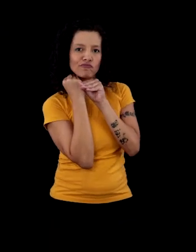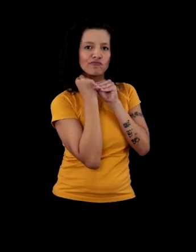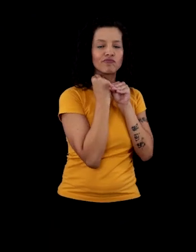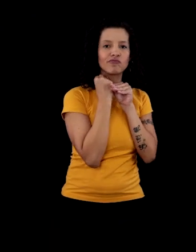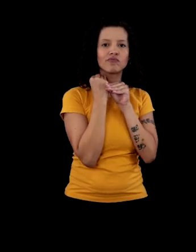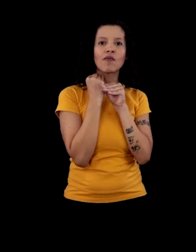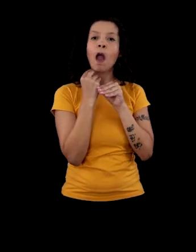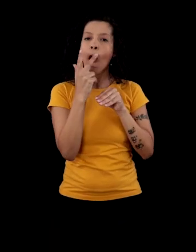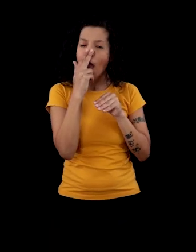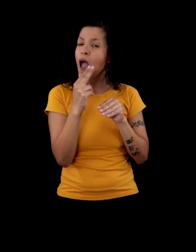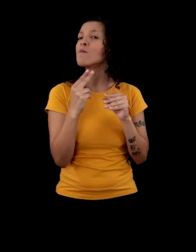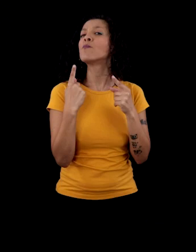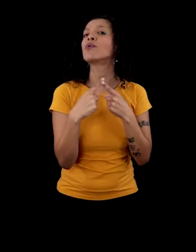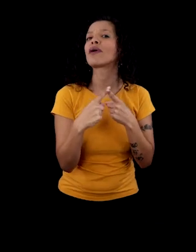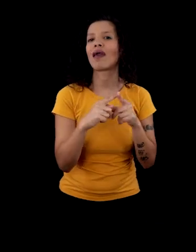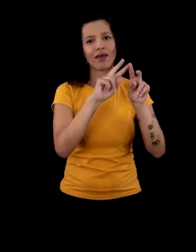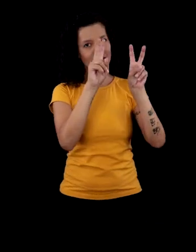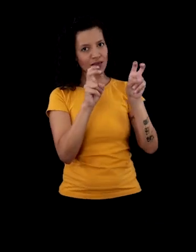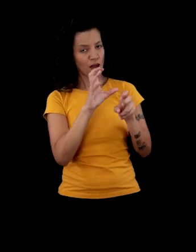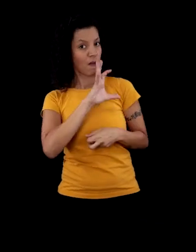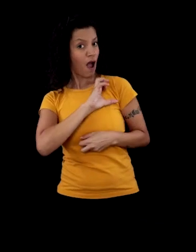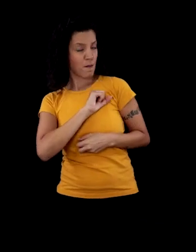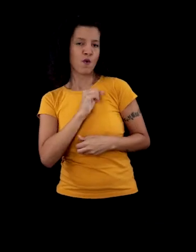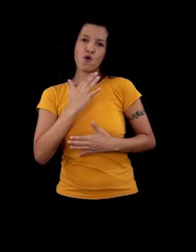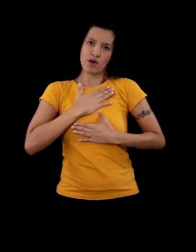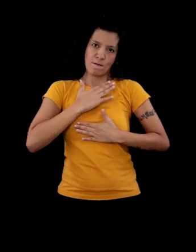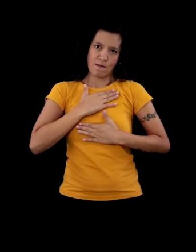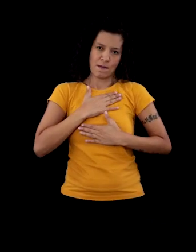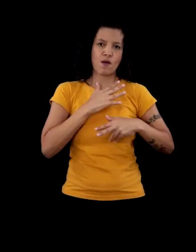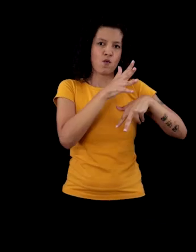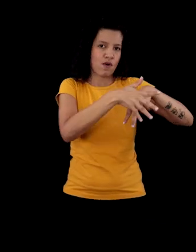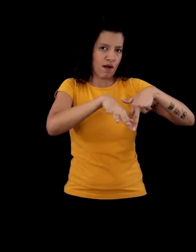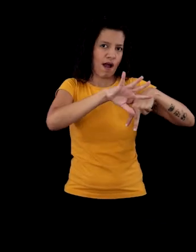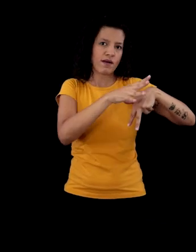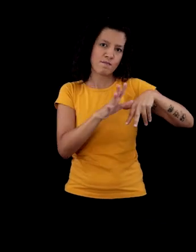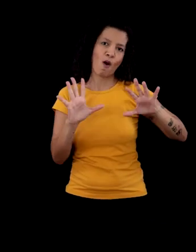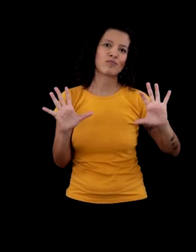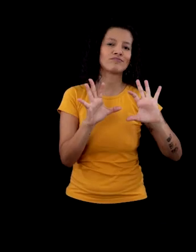chamego quer dizer falando mais de amor, esse é o meu carimbó.